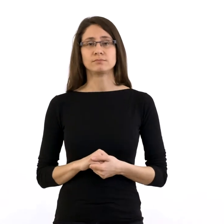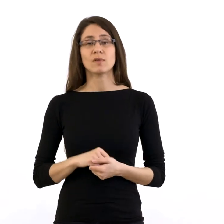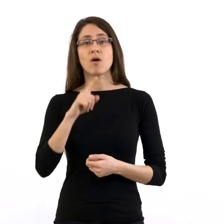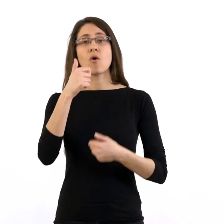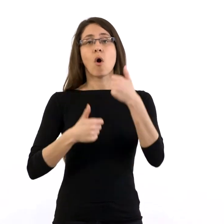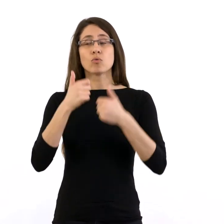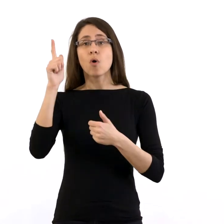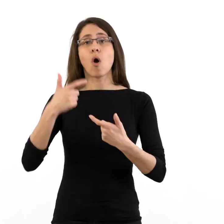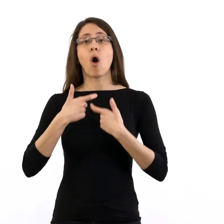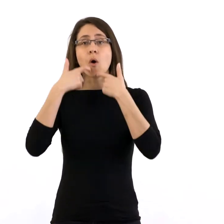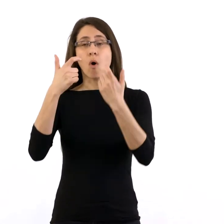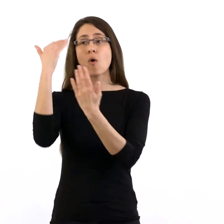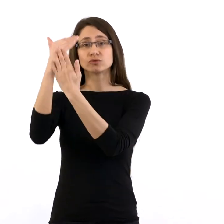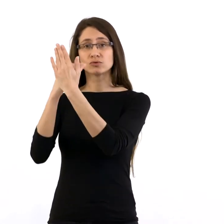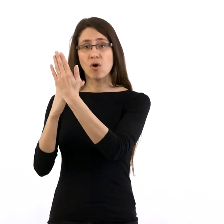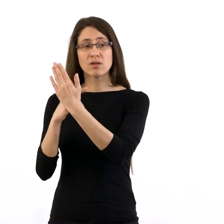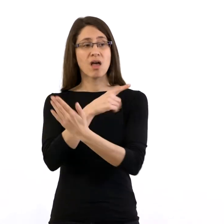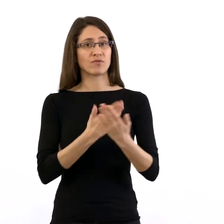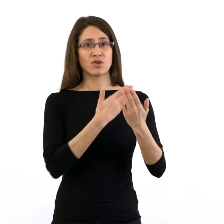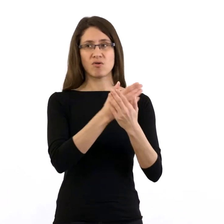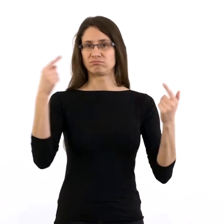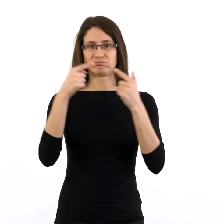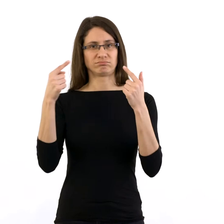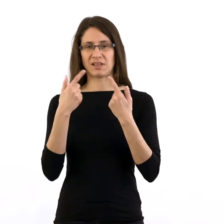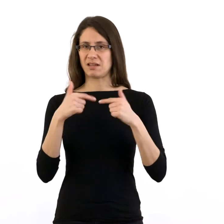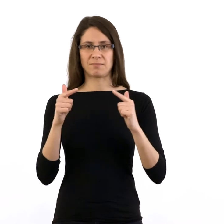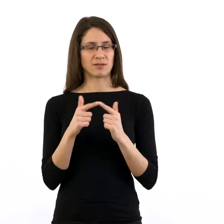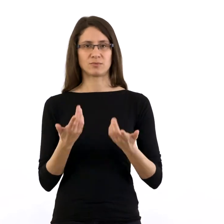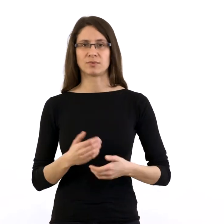niezgodność z założeniami konkursu o dotację,